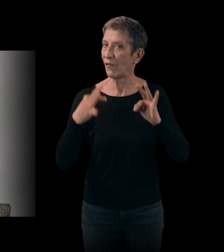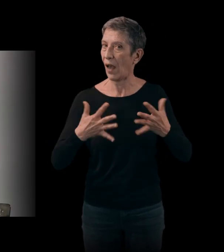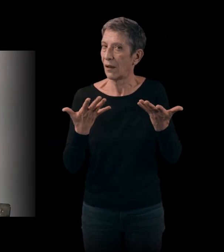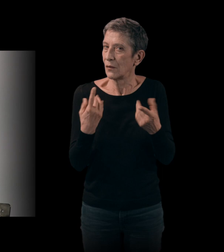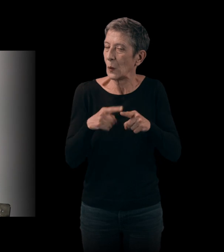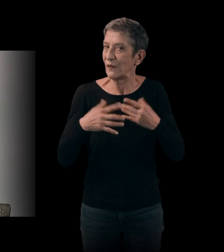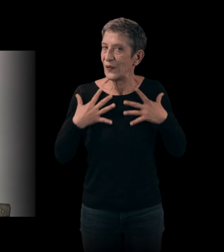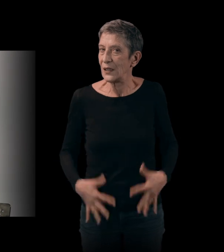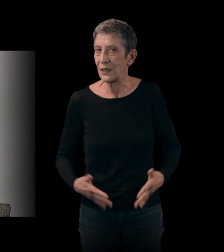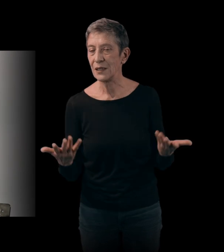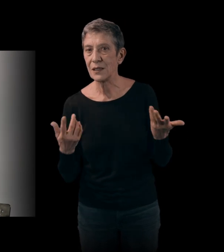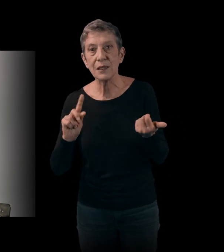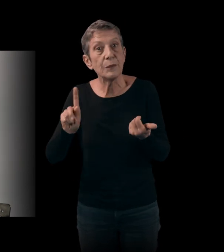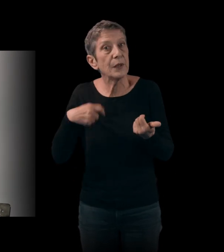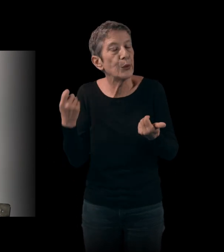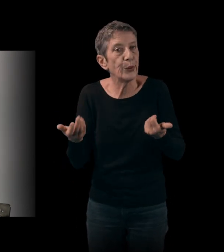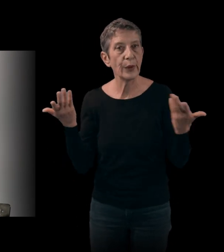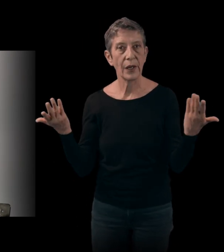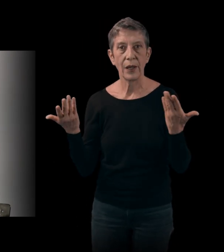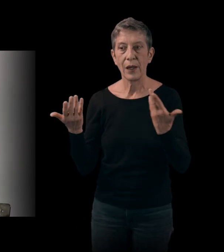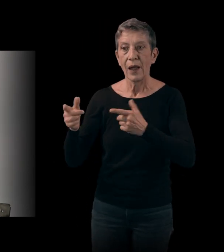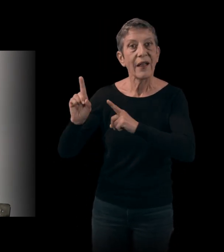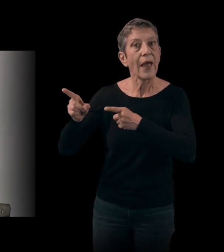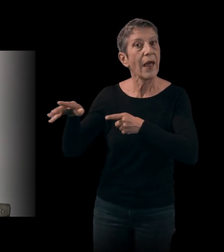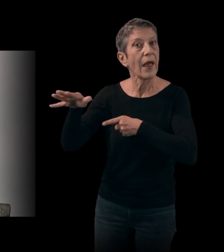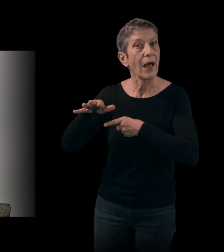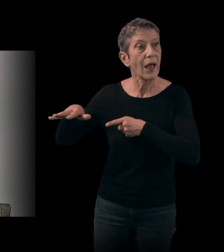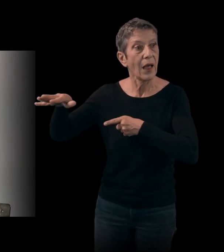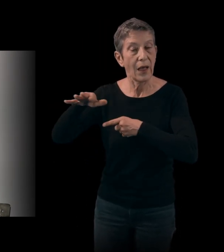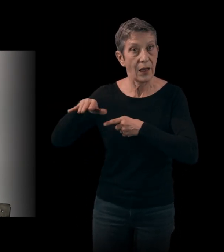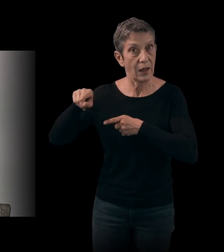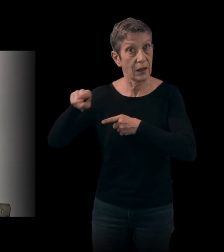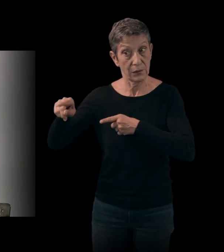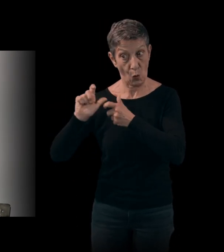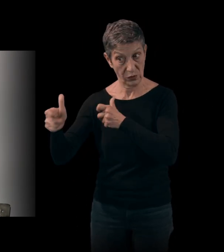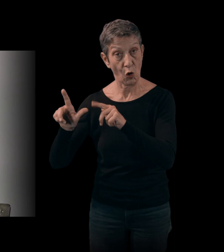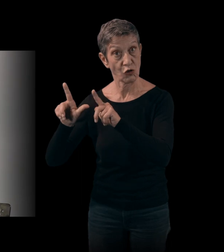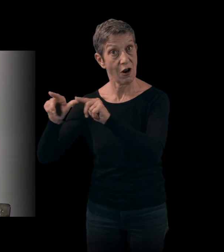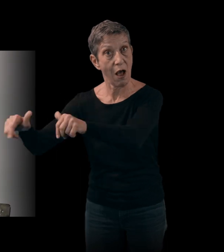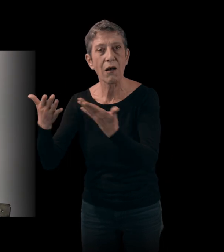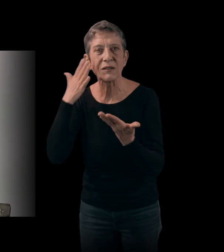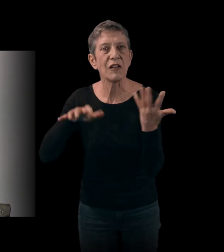la question des conséquences de la guerre au Vietnam, elle est encore très présente avec le scandale de l'agent Orange.